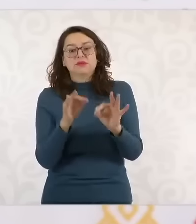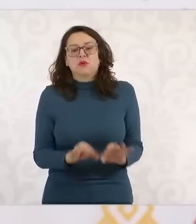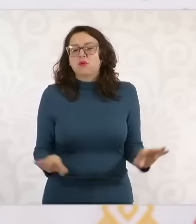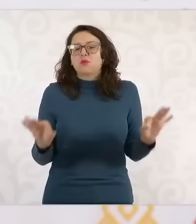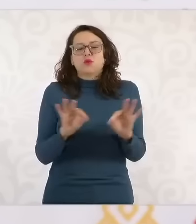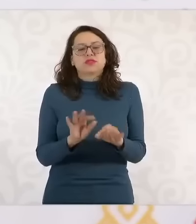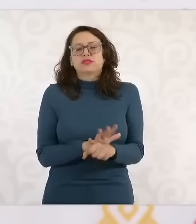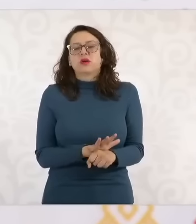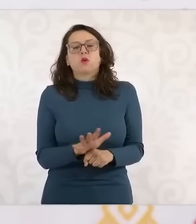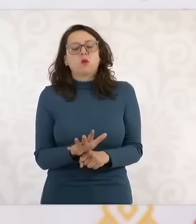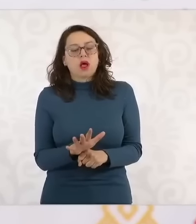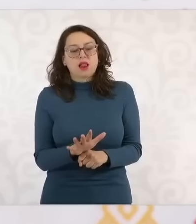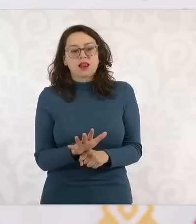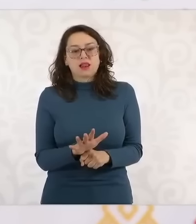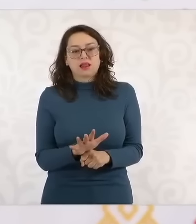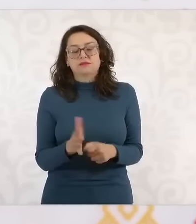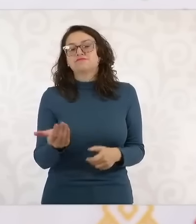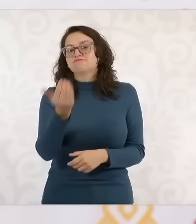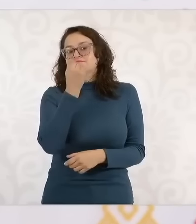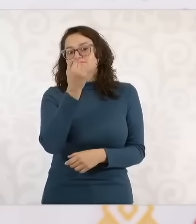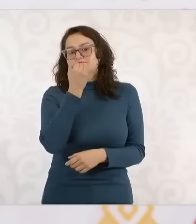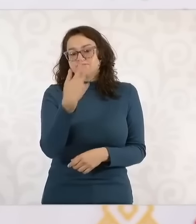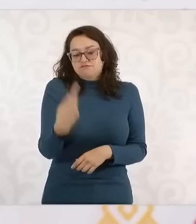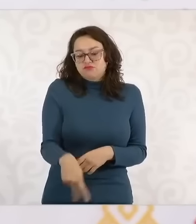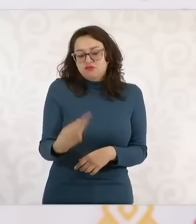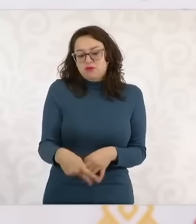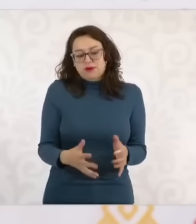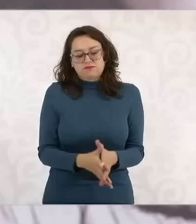la producción en México, sobre todo en tema alimentario. Entonces, la inversión que van a